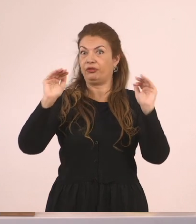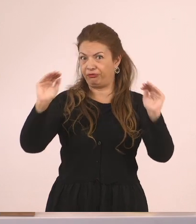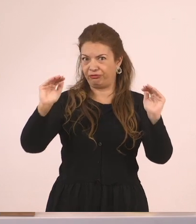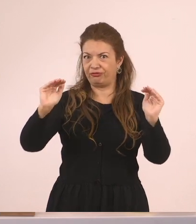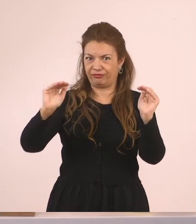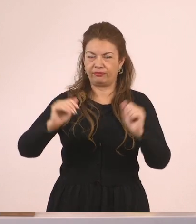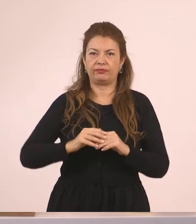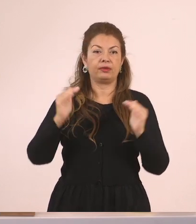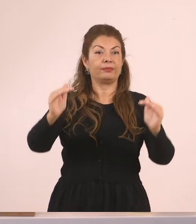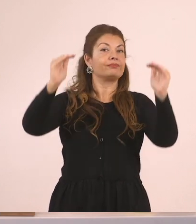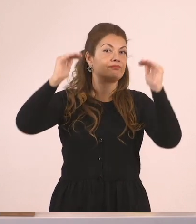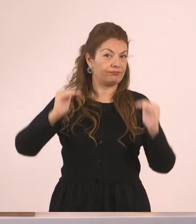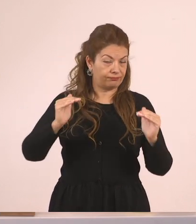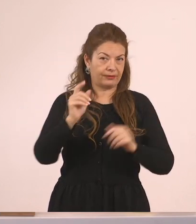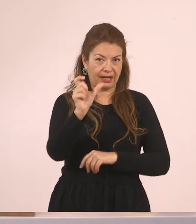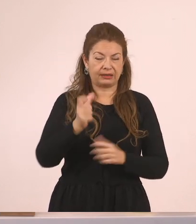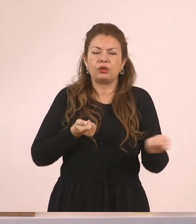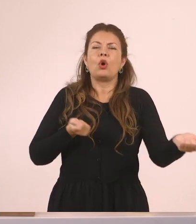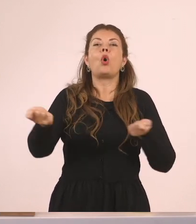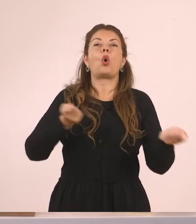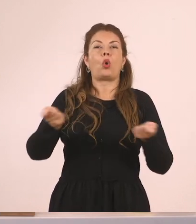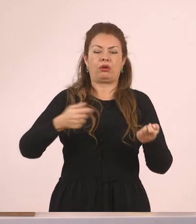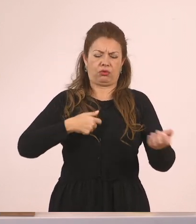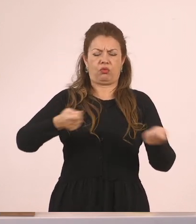Πάμε στην επόμενη λεξούλα. Οργανώνω.